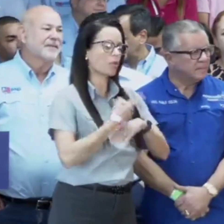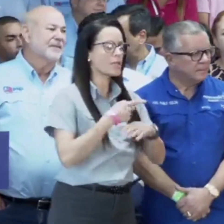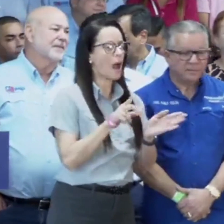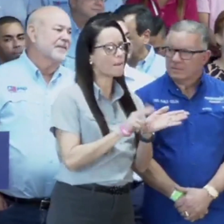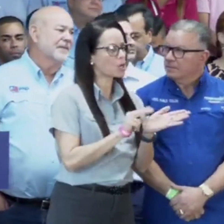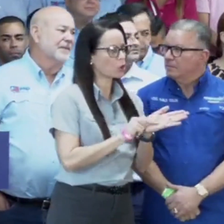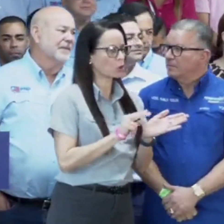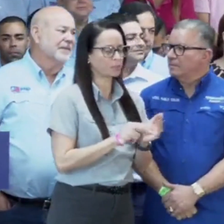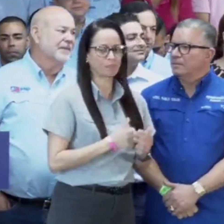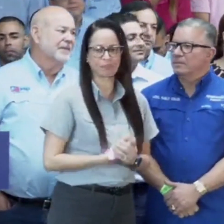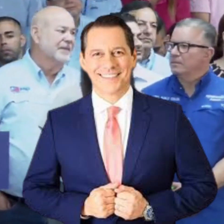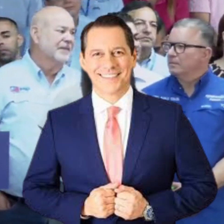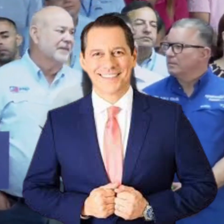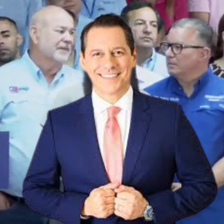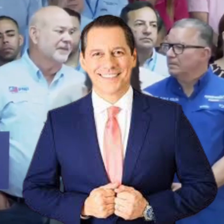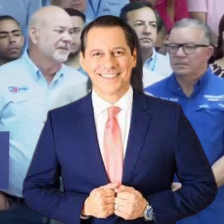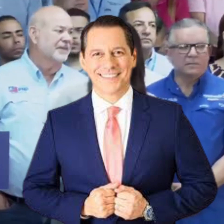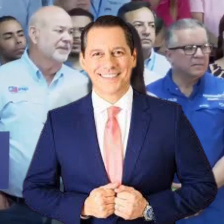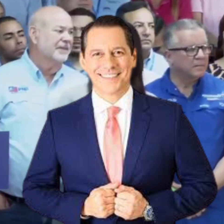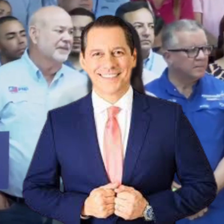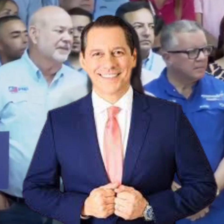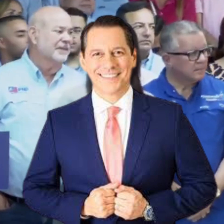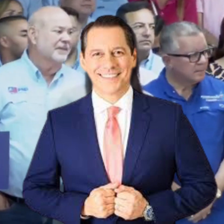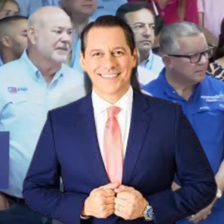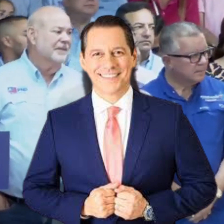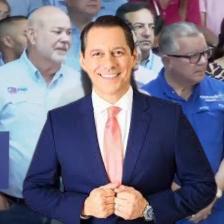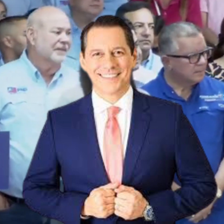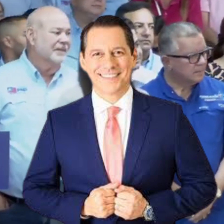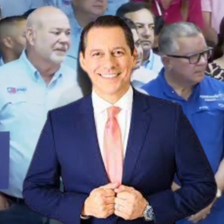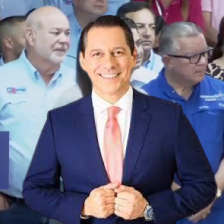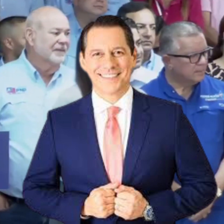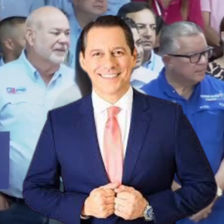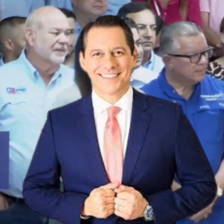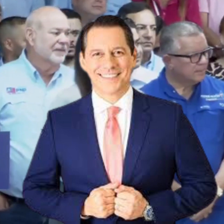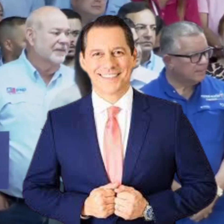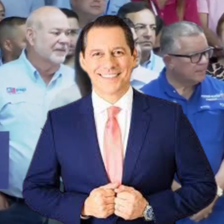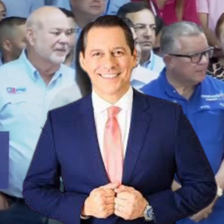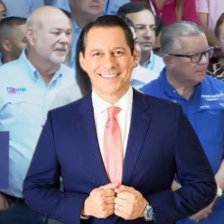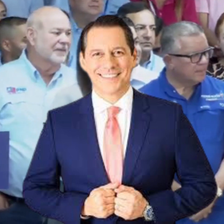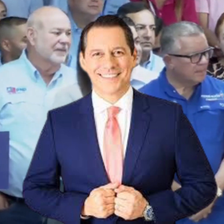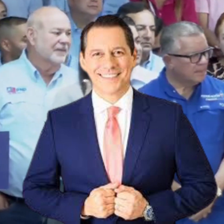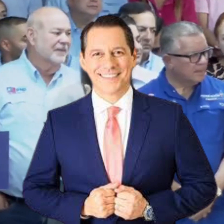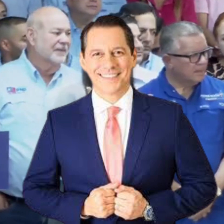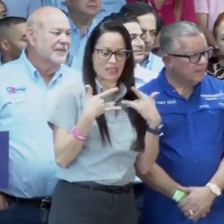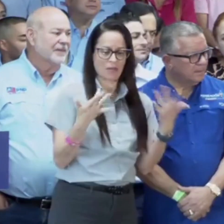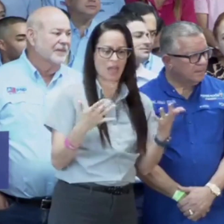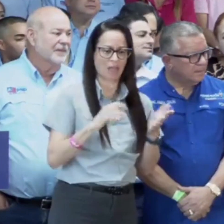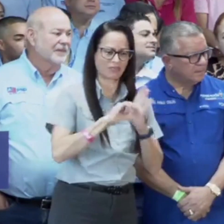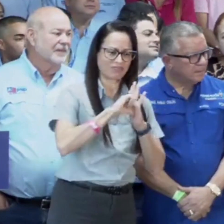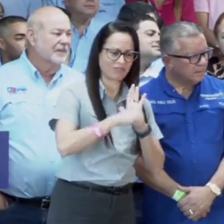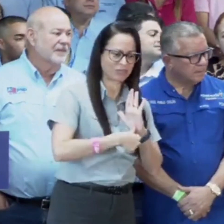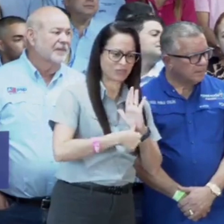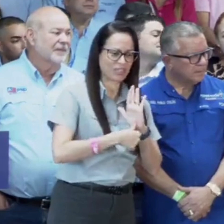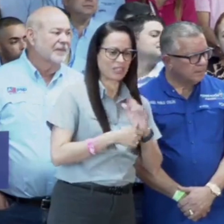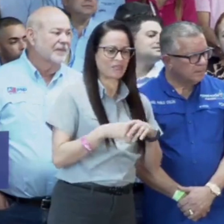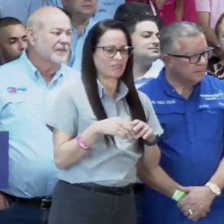candes durante toda la actividad se ha reiterado el asunto de la izquierda y la derecha izquierda